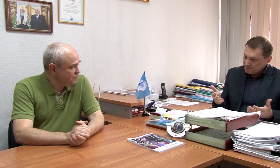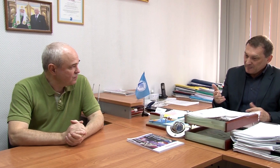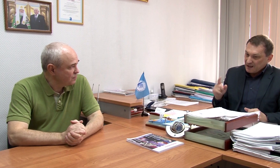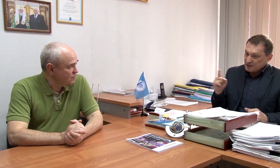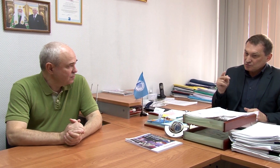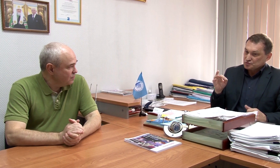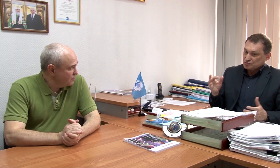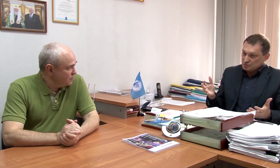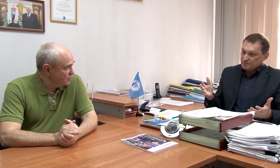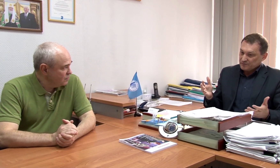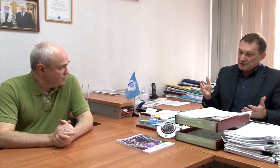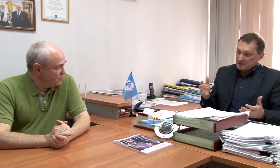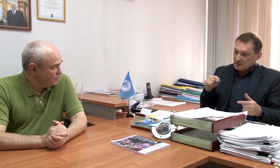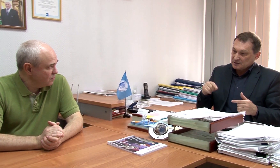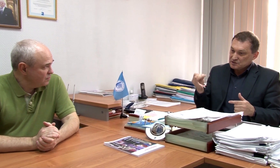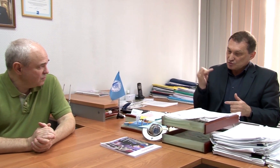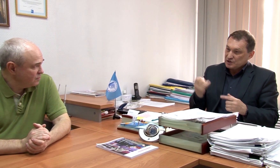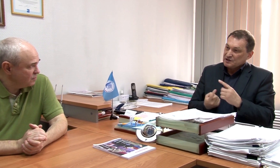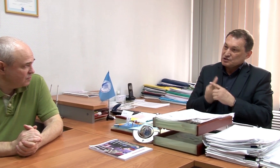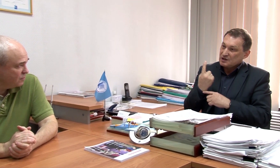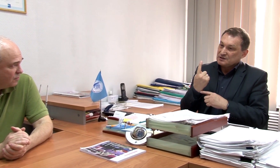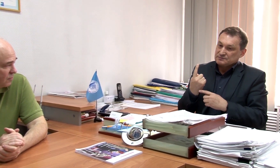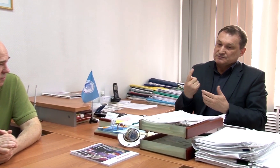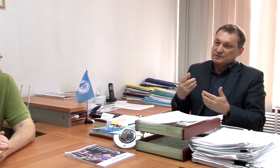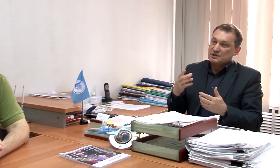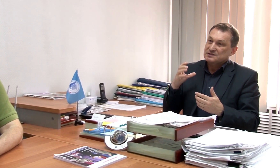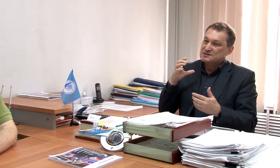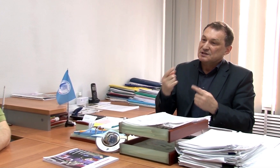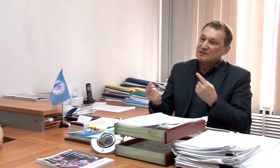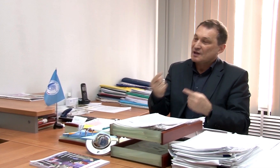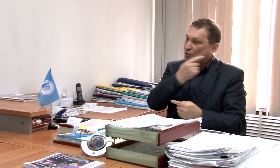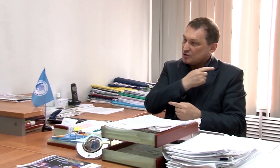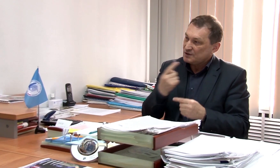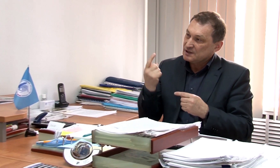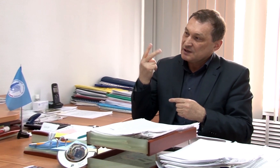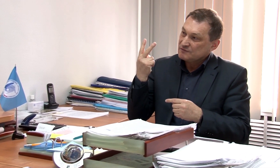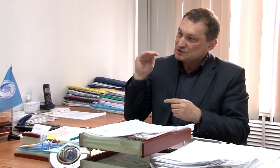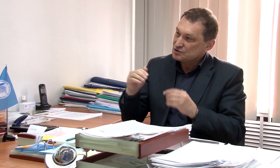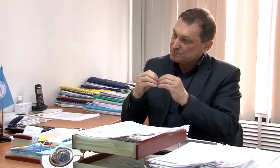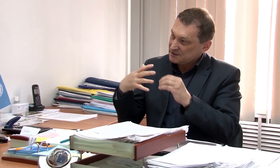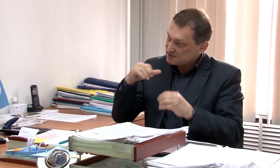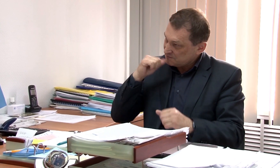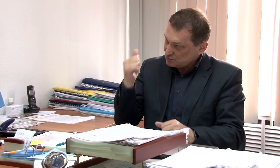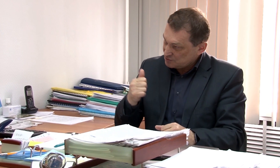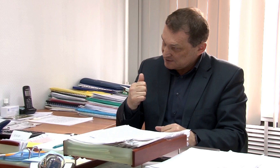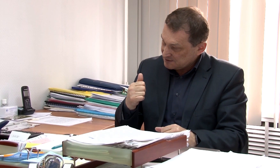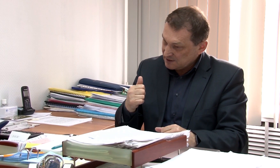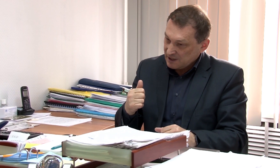о том, что эта история началась с далёкого 2015 года -